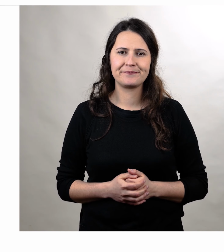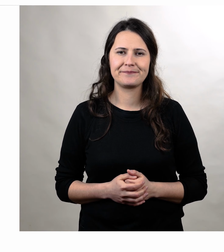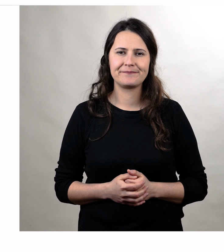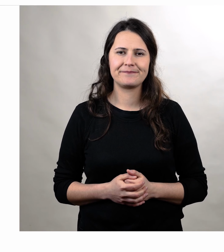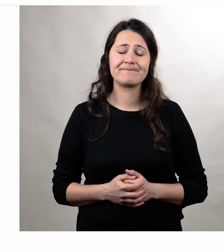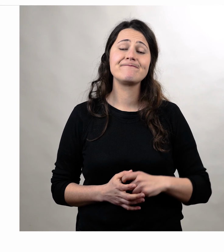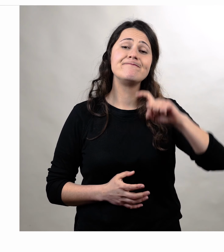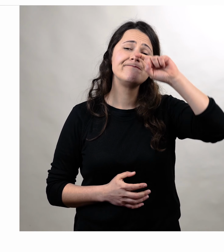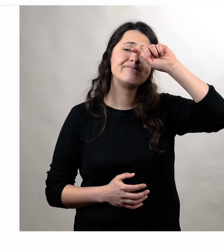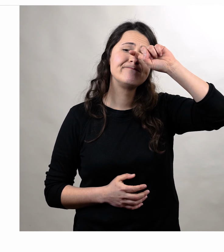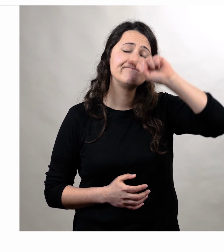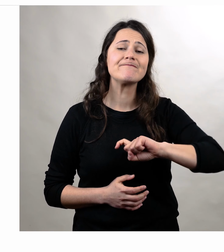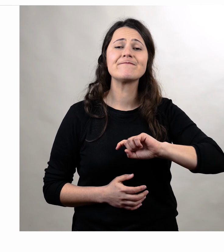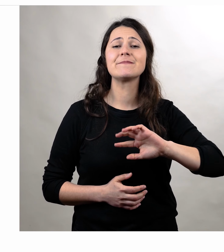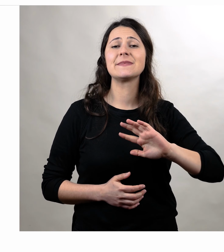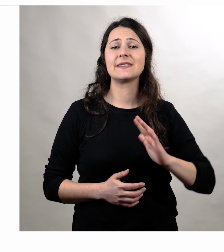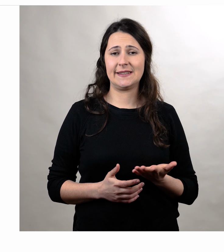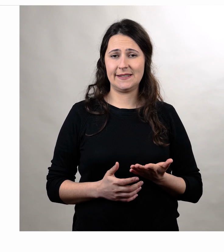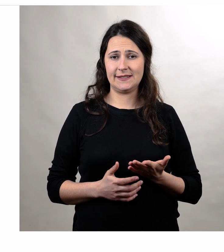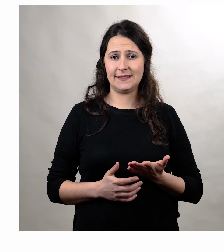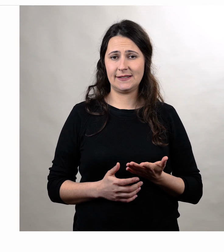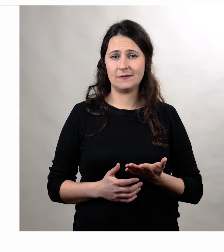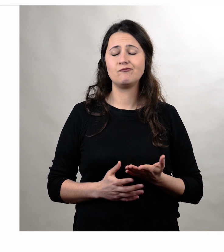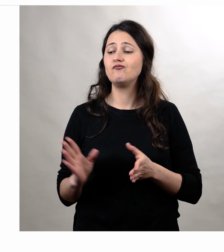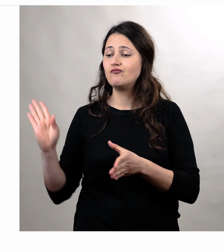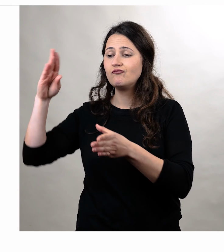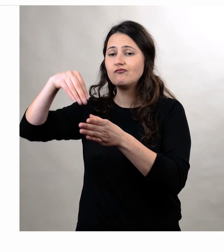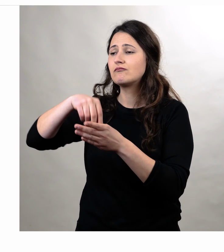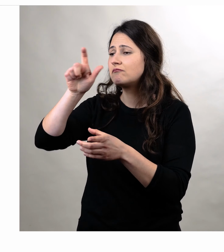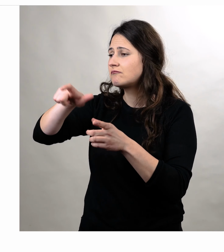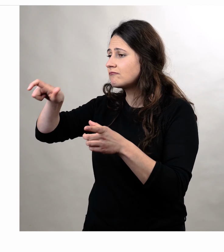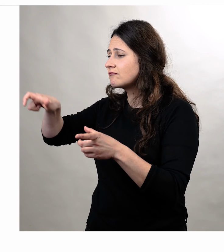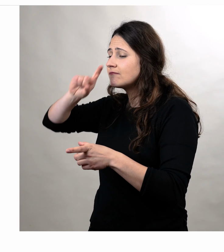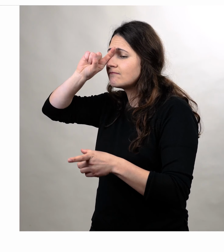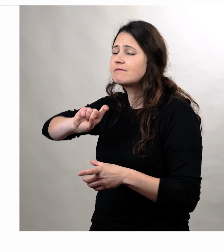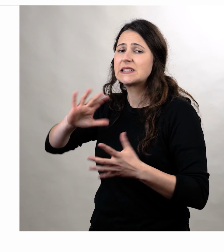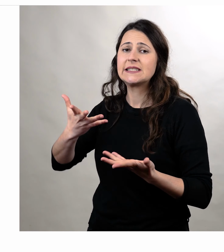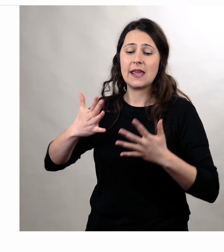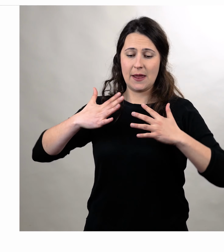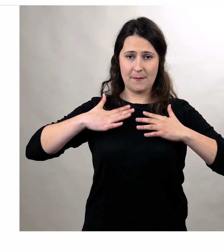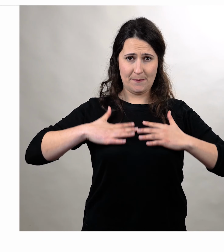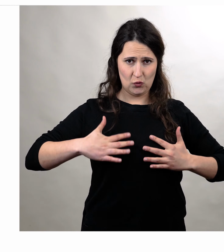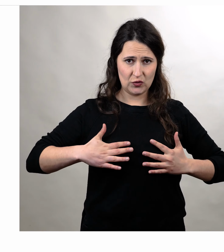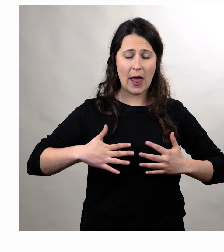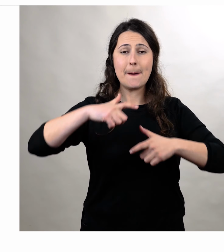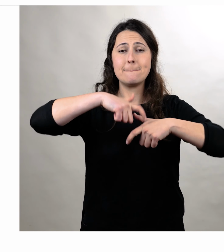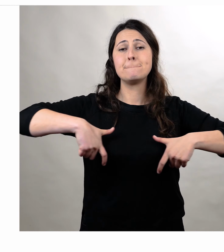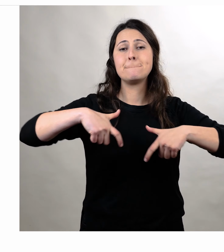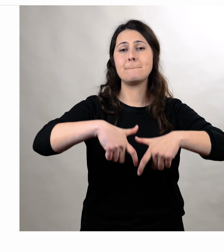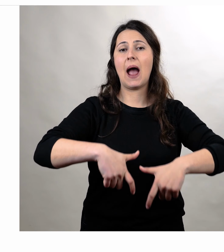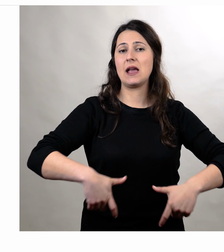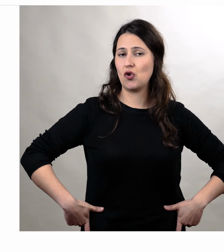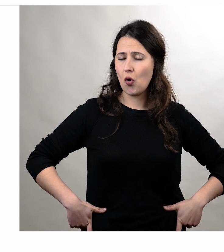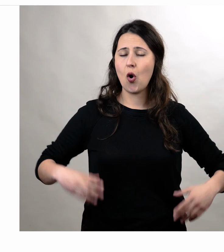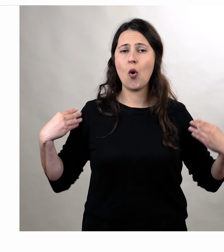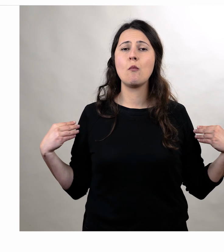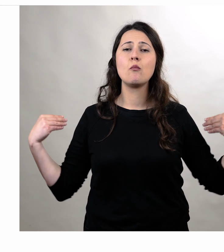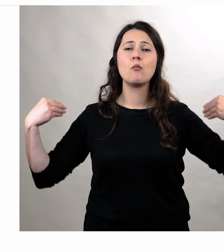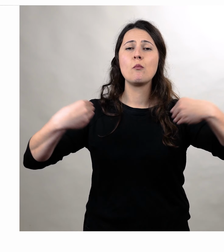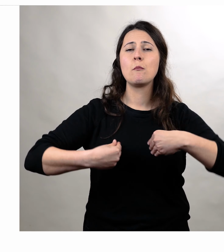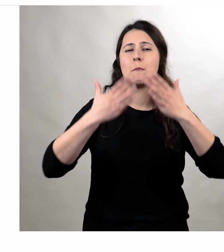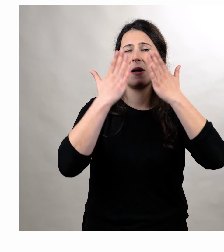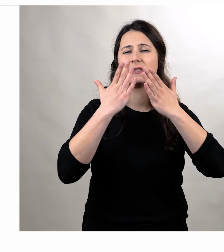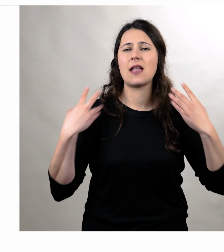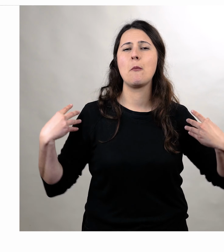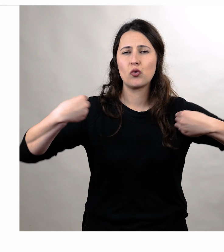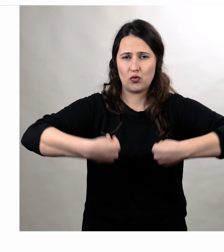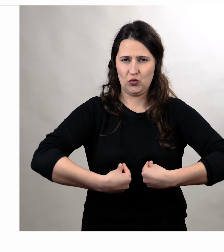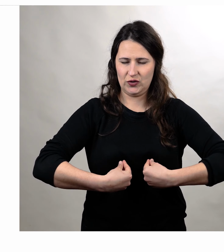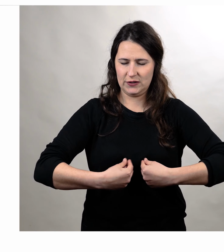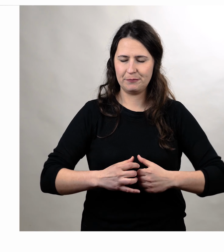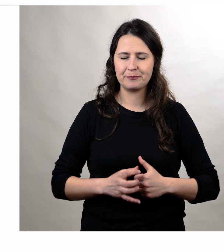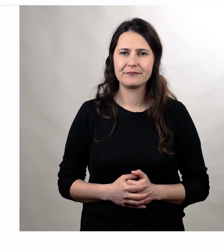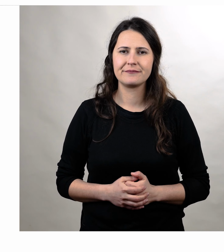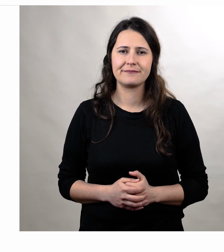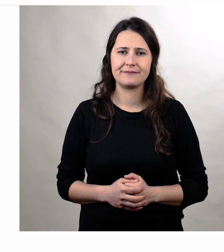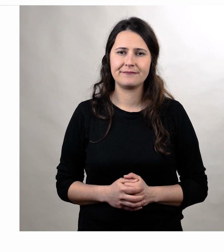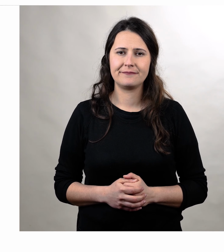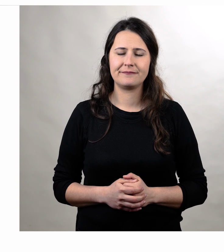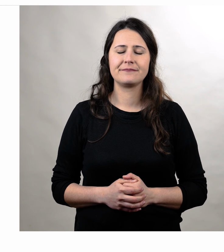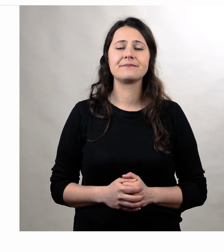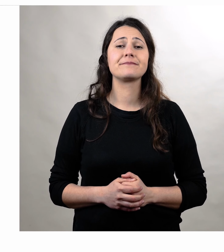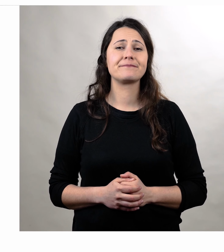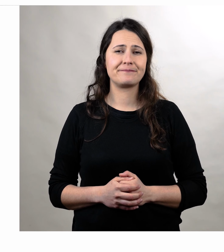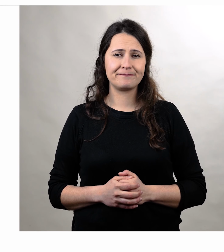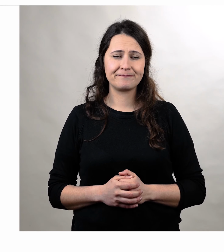Είναι απαραίτητο για τους συμμετέχοντες να έχουν μαζί τους μπλουζάκι, μαγιό και μπουρνούζι.